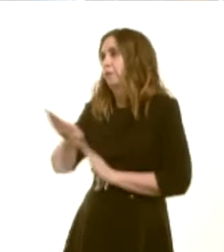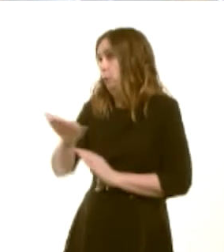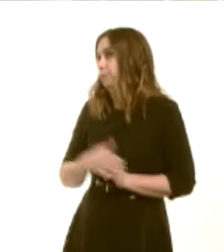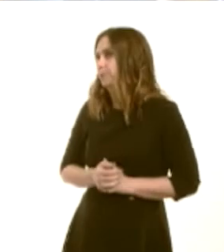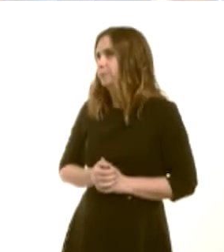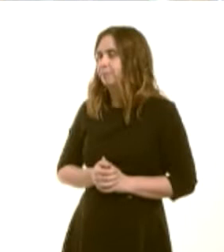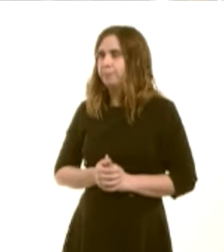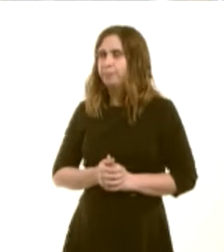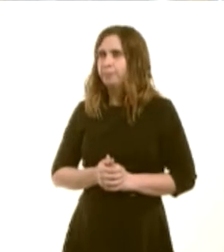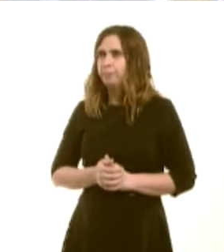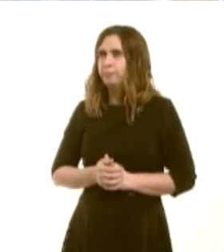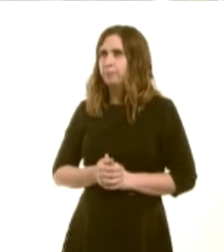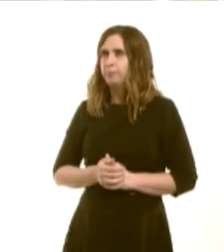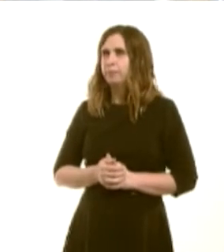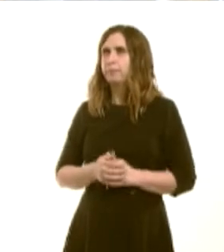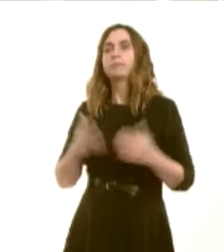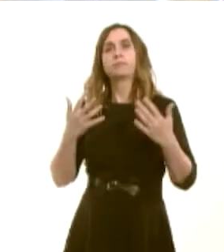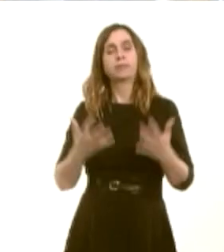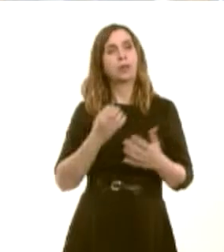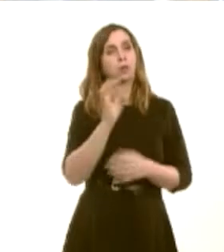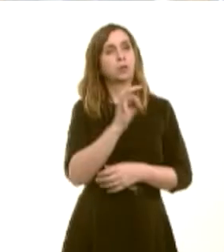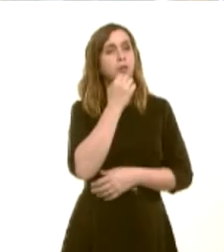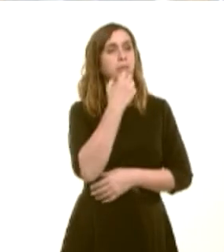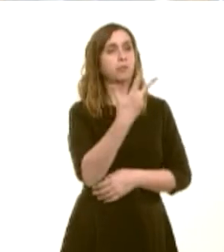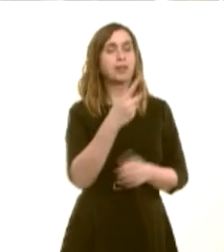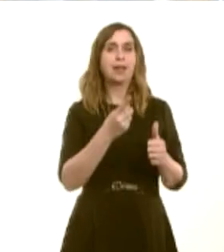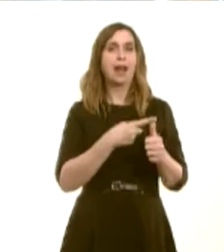move back to the questions on the paper. Itís question 3, from Alun Ffred Jones.